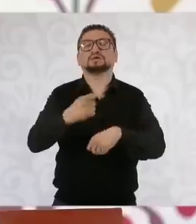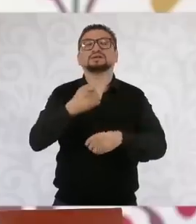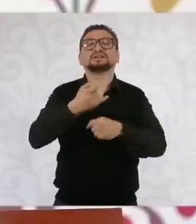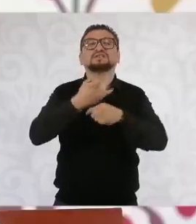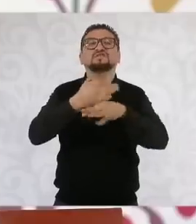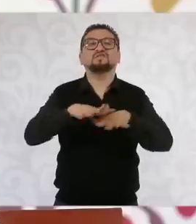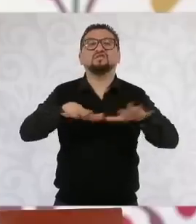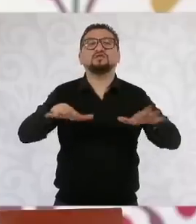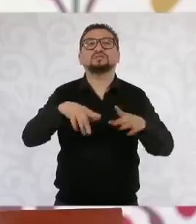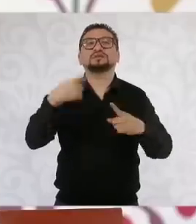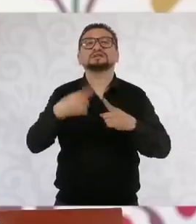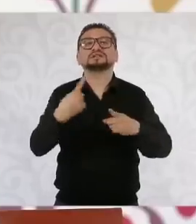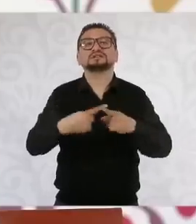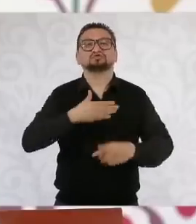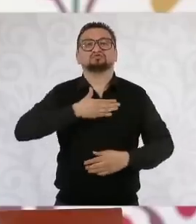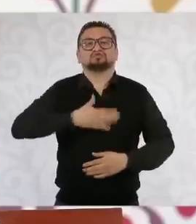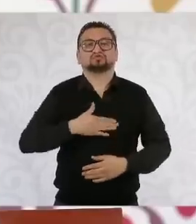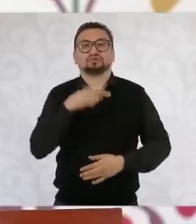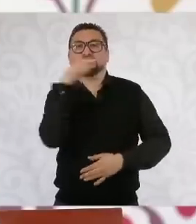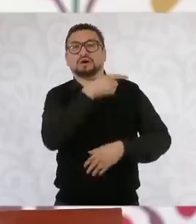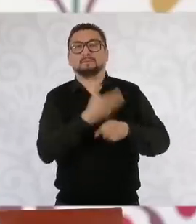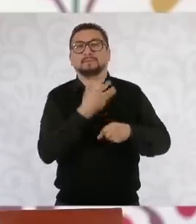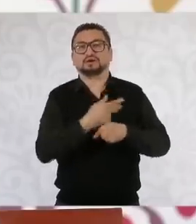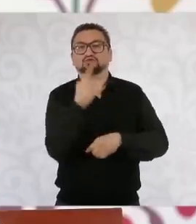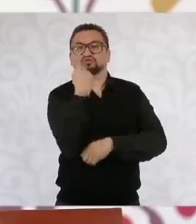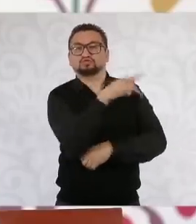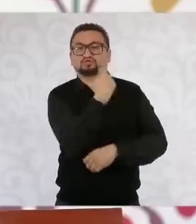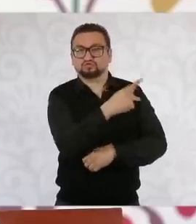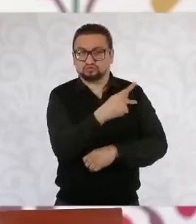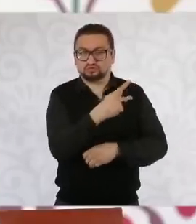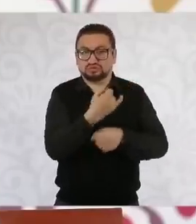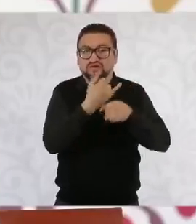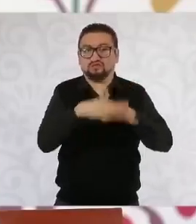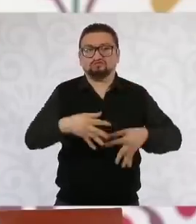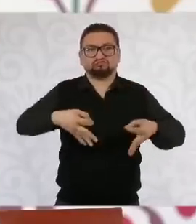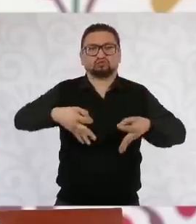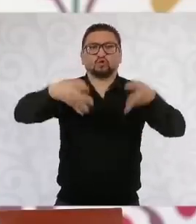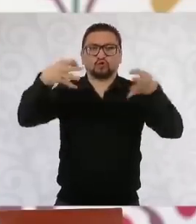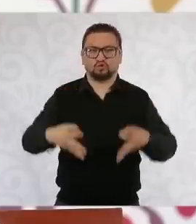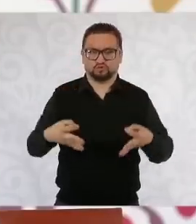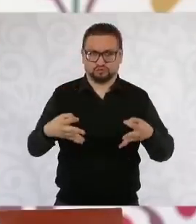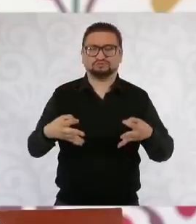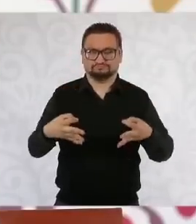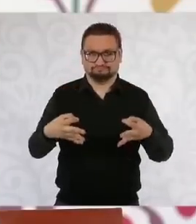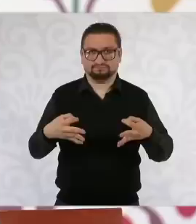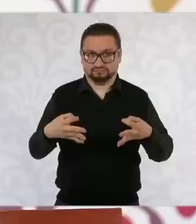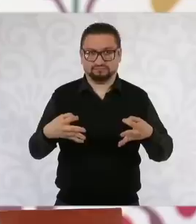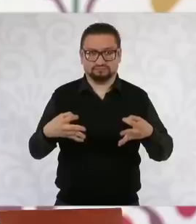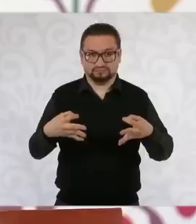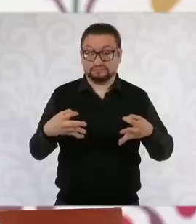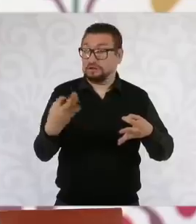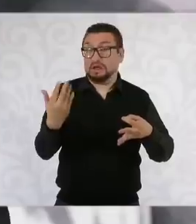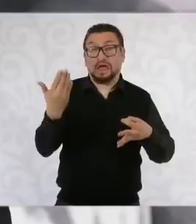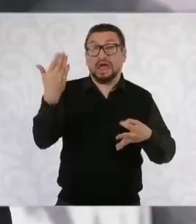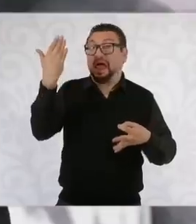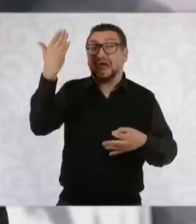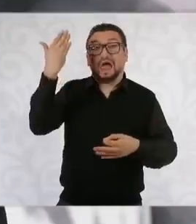departamento de Justicia de los Estados Unidos es un informe oficial Esto no se había dado en mucho